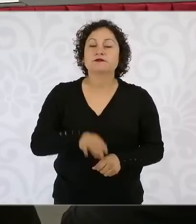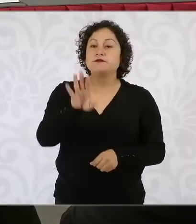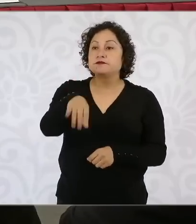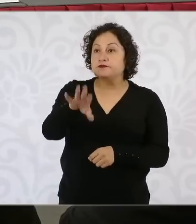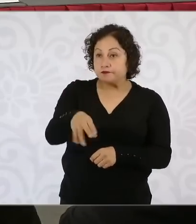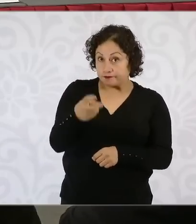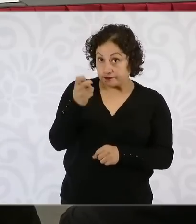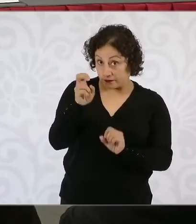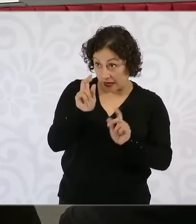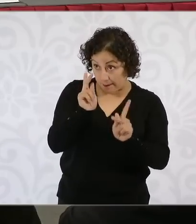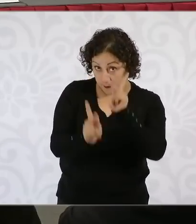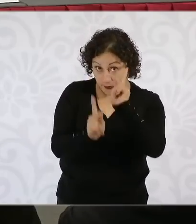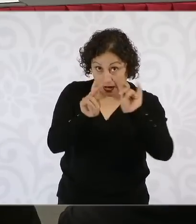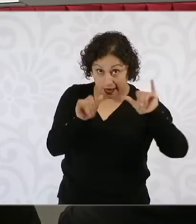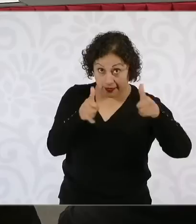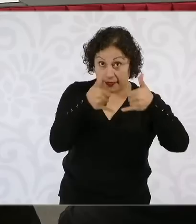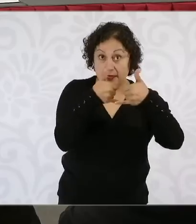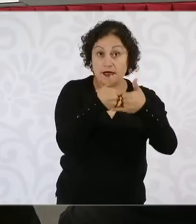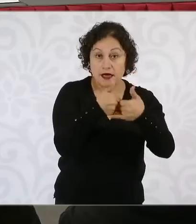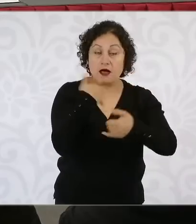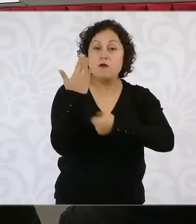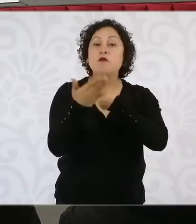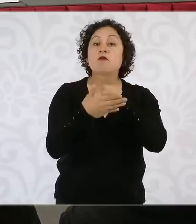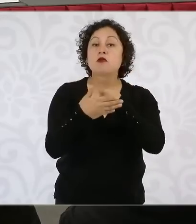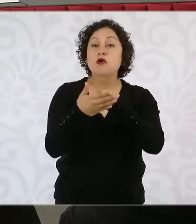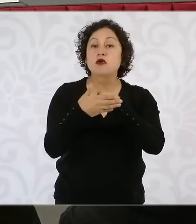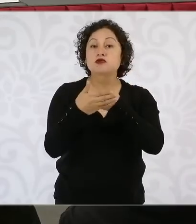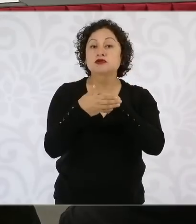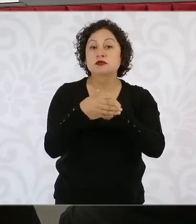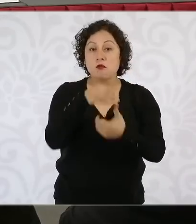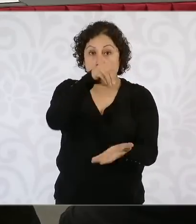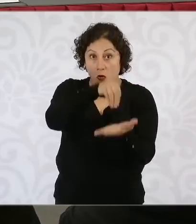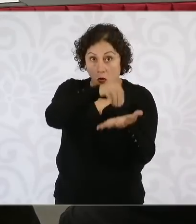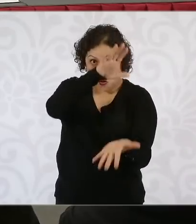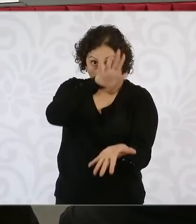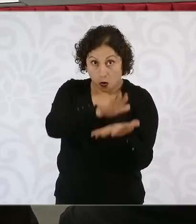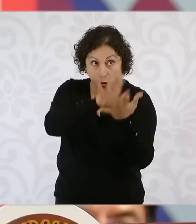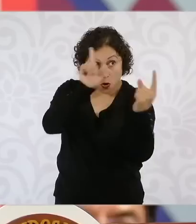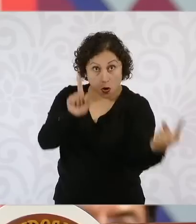de próxima fecha de encuentro de usted Con el presidente estadounidense no hablamos de un